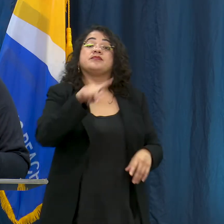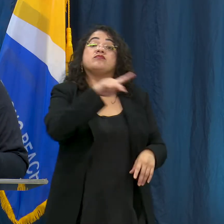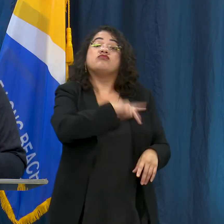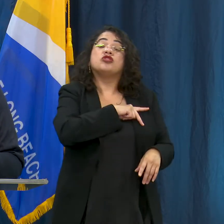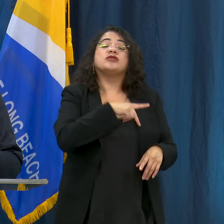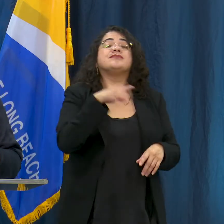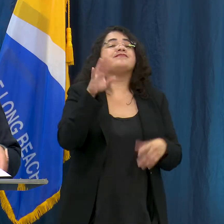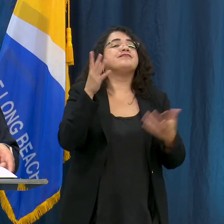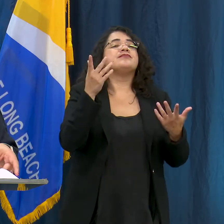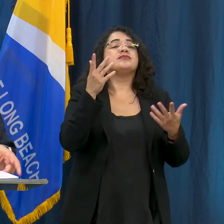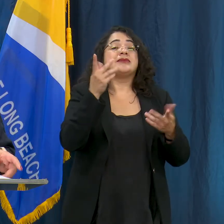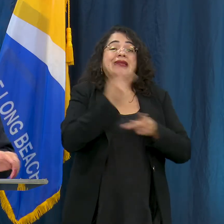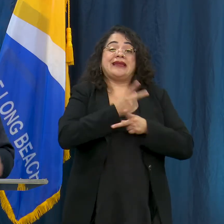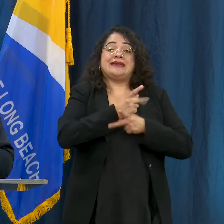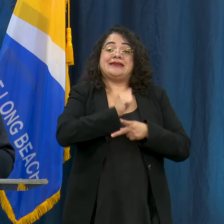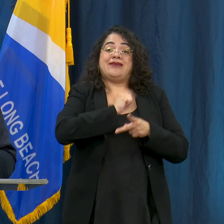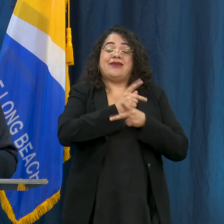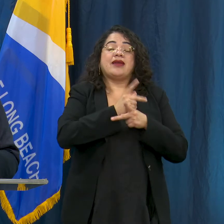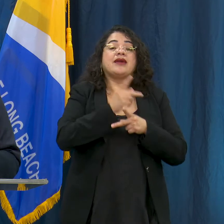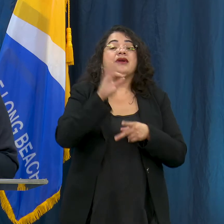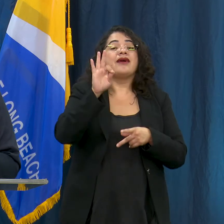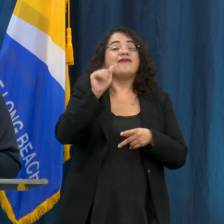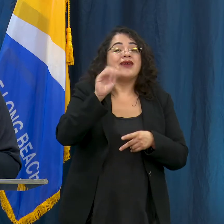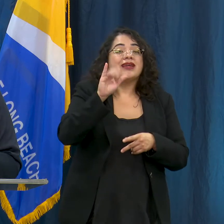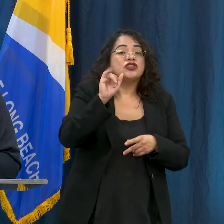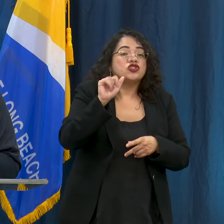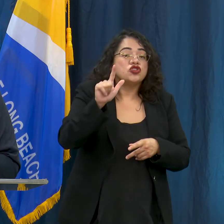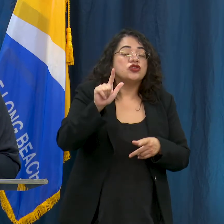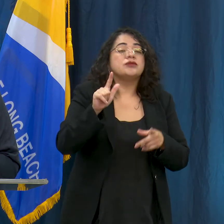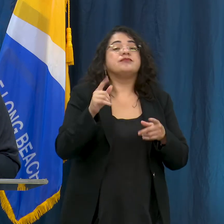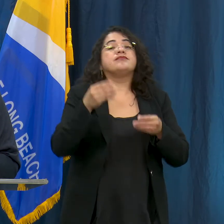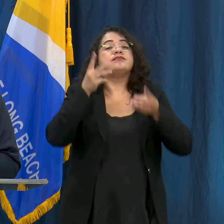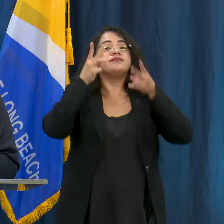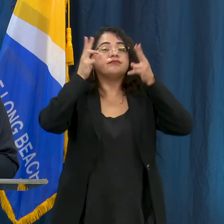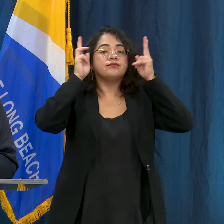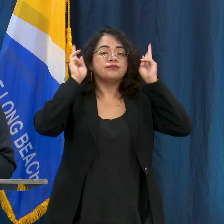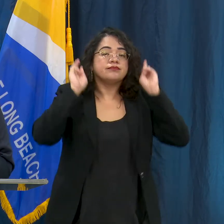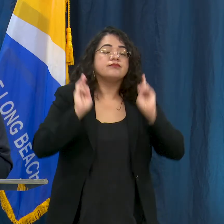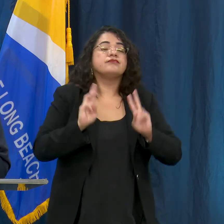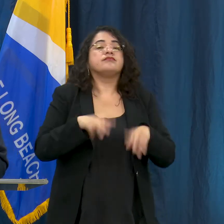facials depilation oo cualquier servicio de cos metal ago pueden rehab real la